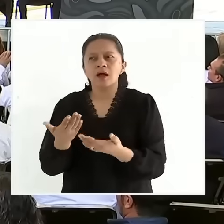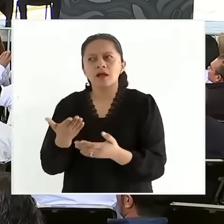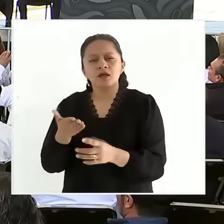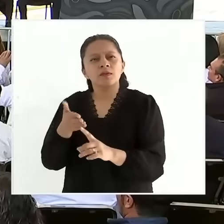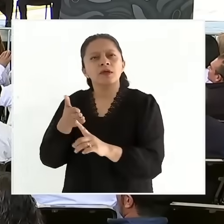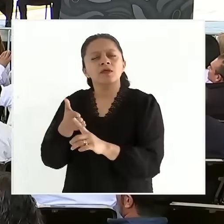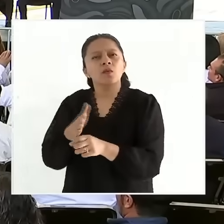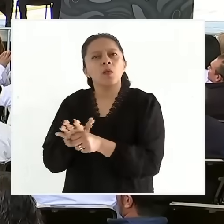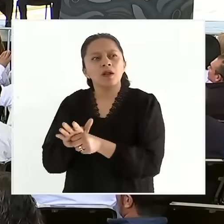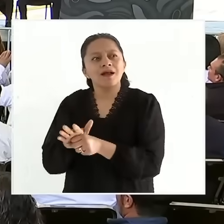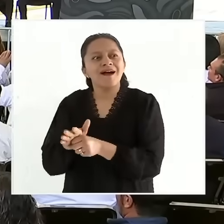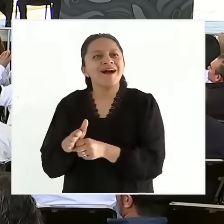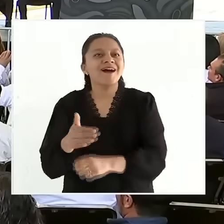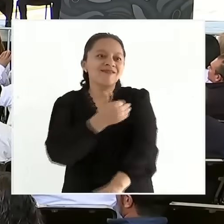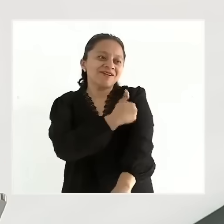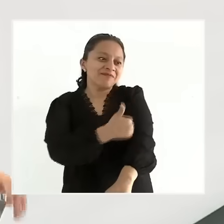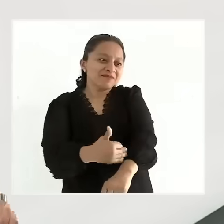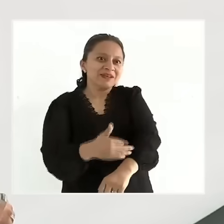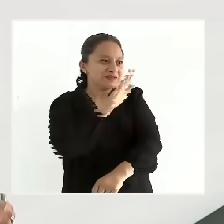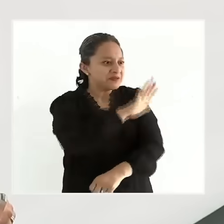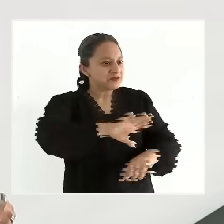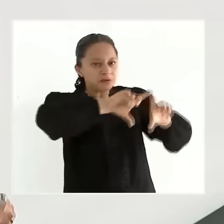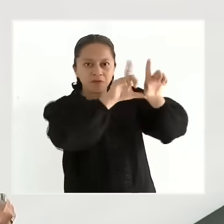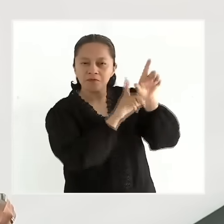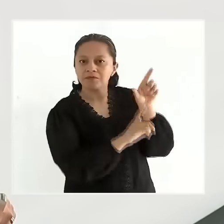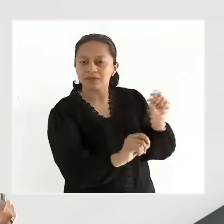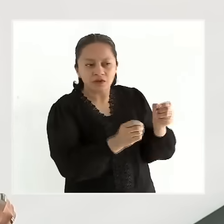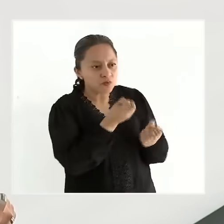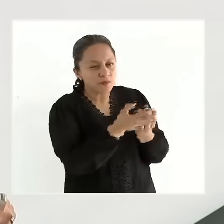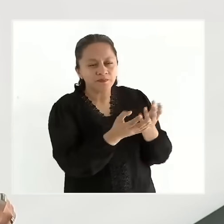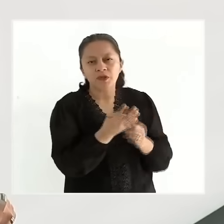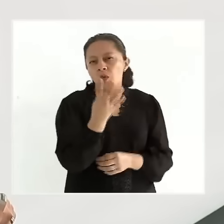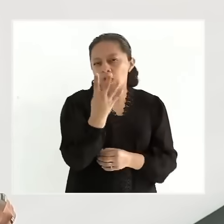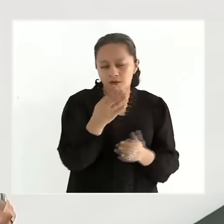las familias de México. Con esta obra se estima que más de 4 millones de personas se vean